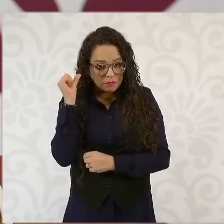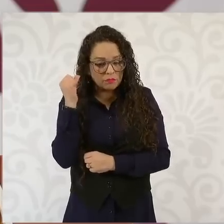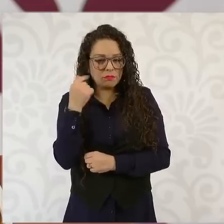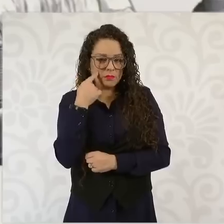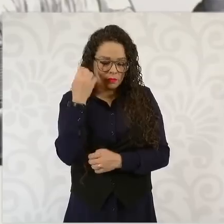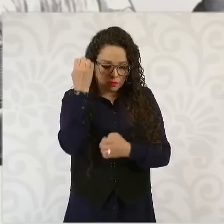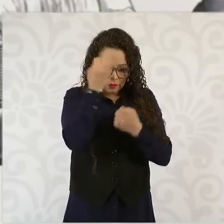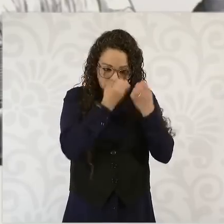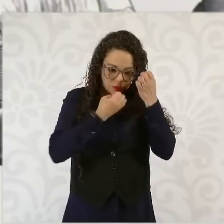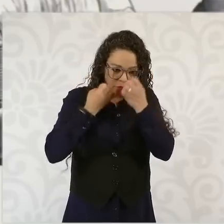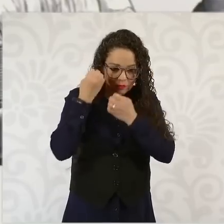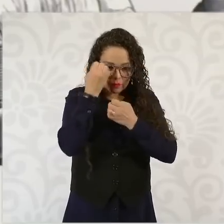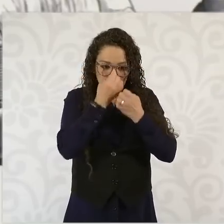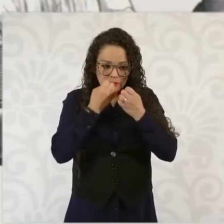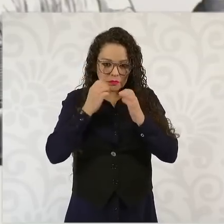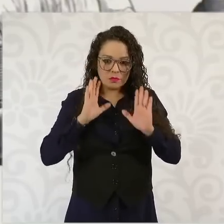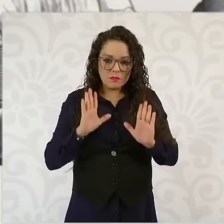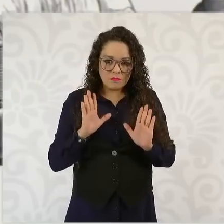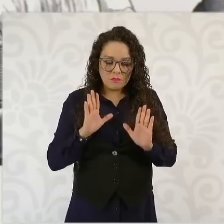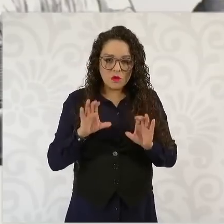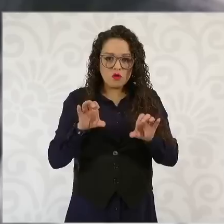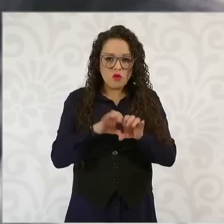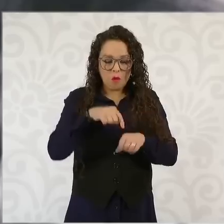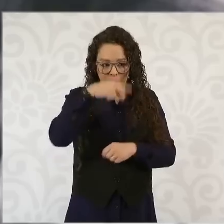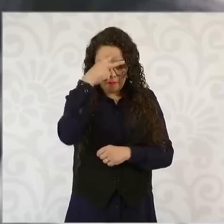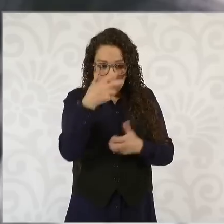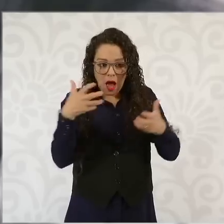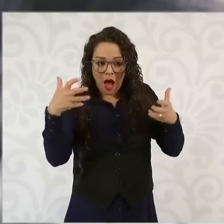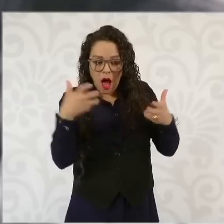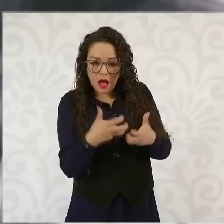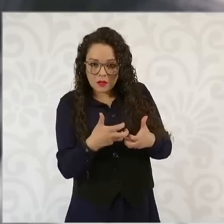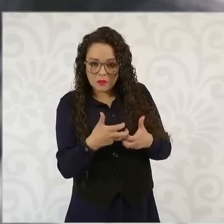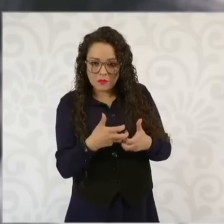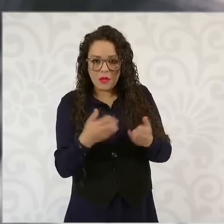de lo que puede ocurrir con los aranceles nosotros creemos por ejemplo en el acero